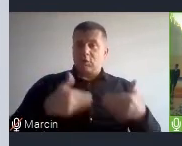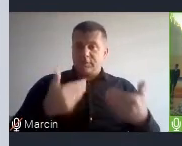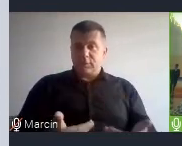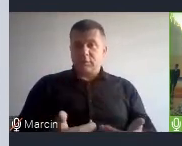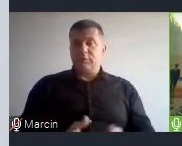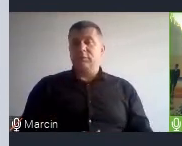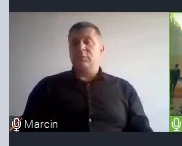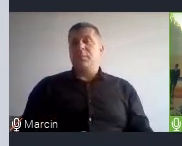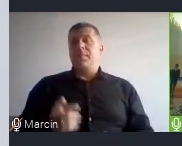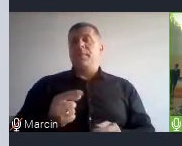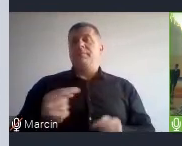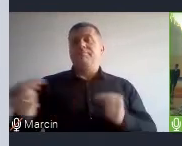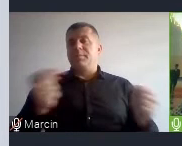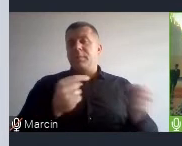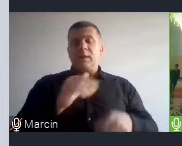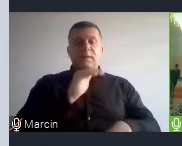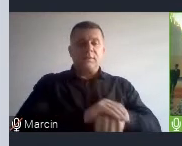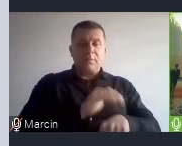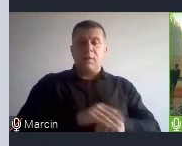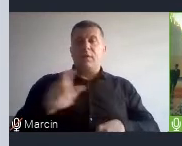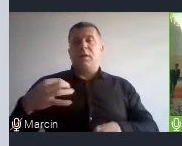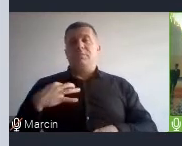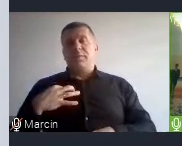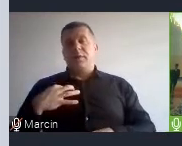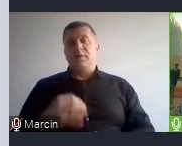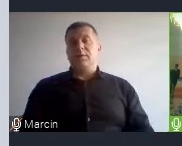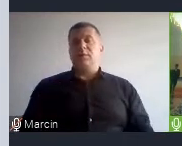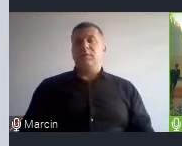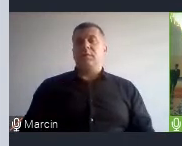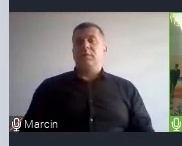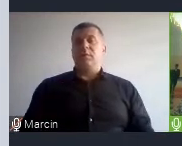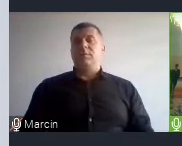czyli mówimy o relacji zamawiający – prywatny i jego wykonawcy,